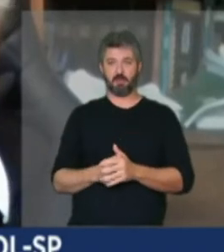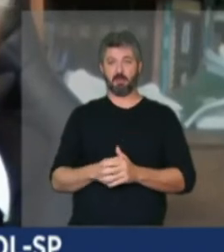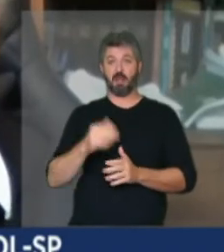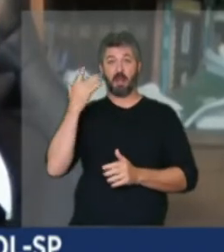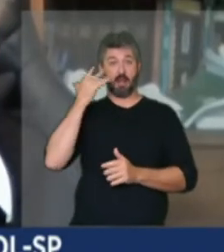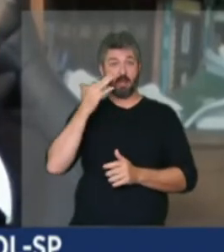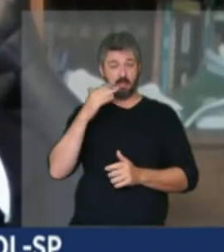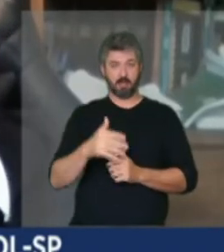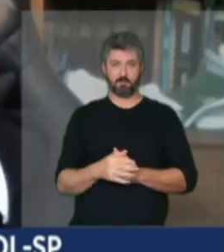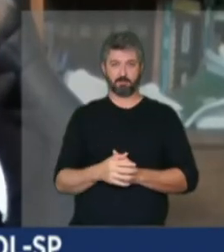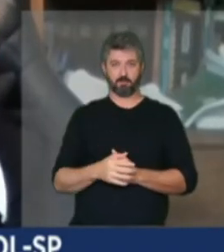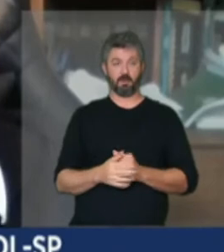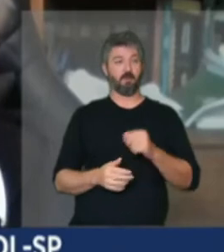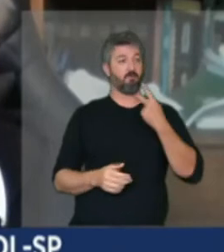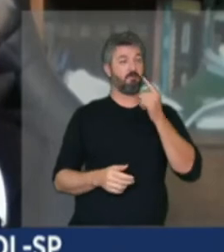NÃO HAVERÁELEIÇÕES SE NÃO